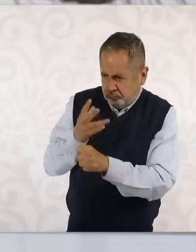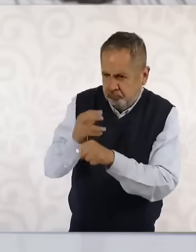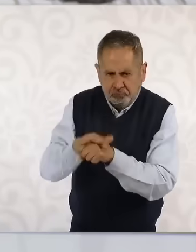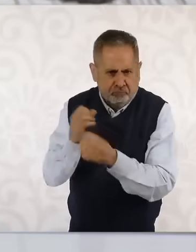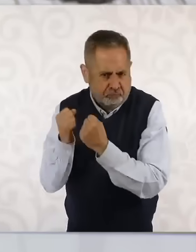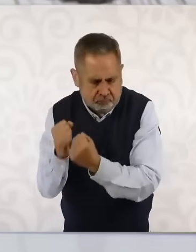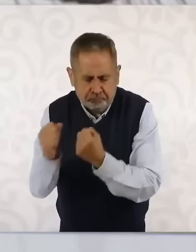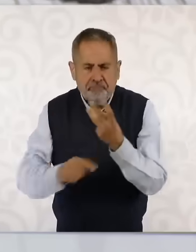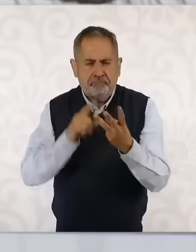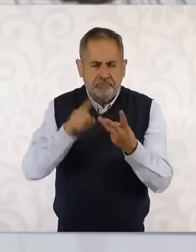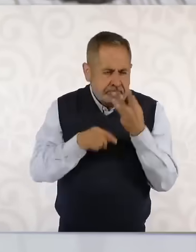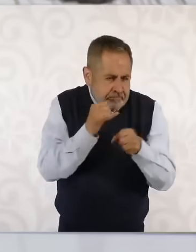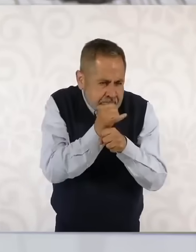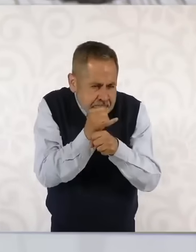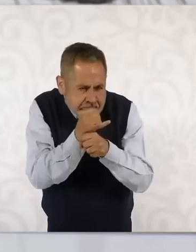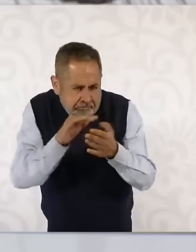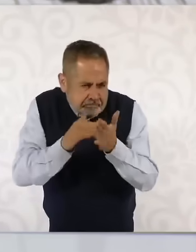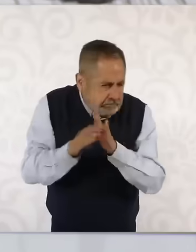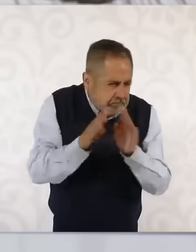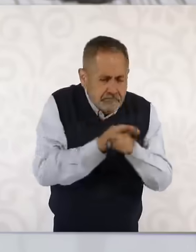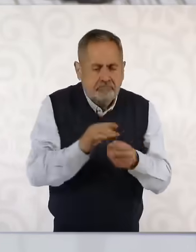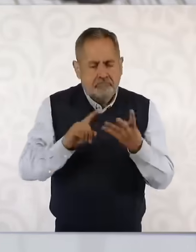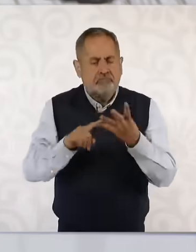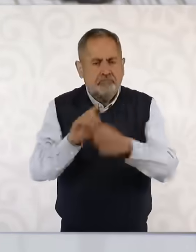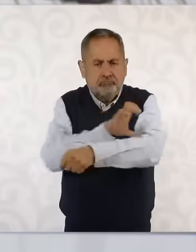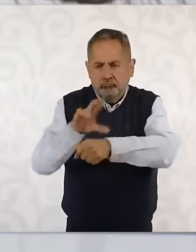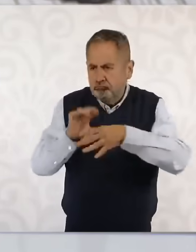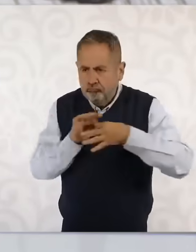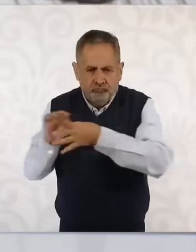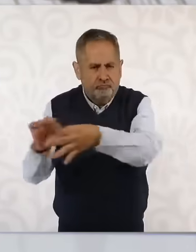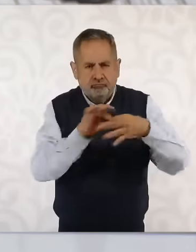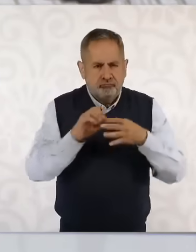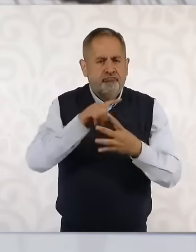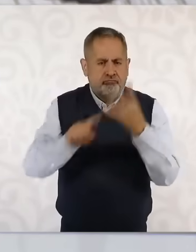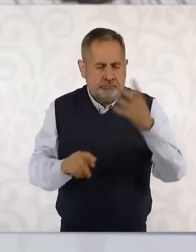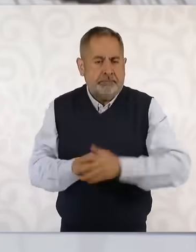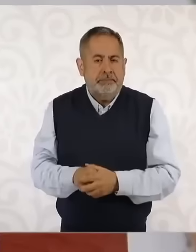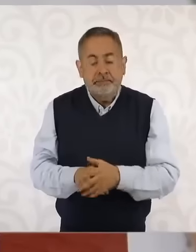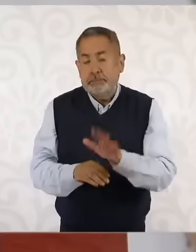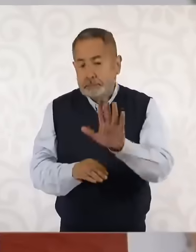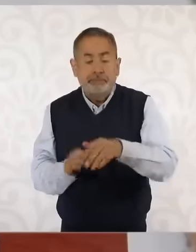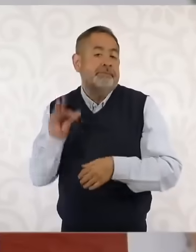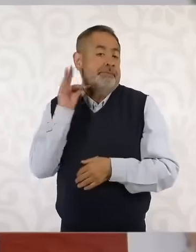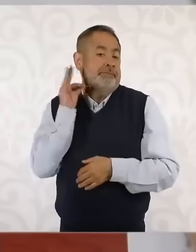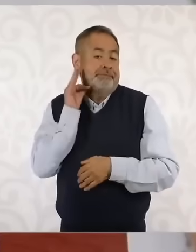la inteligencia y la investigación y la coordinación. Las fiscalías estatales